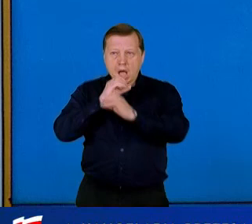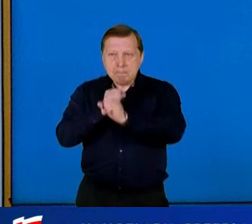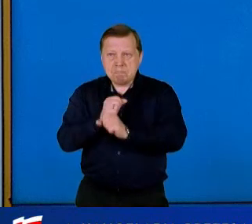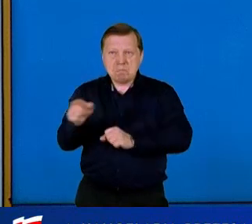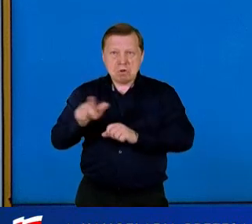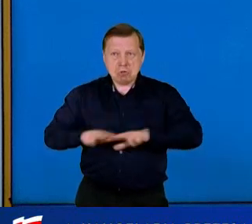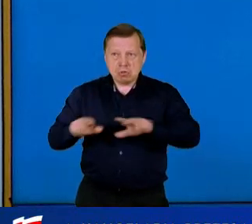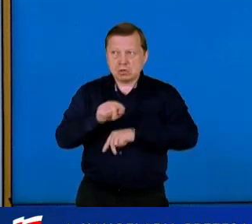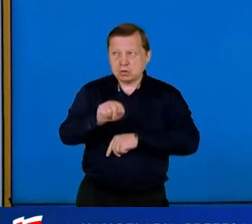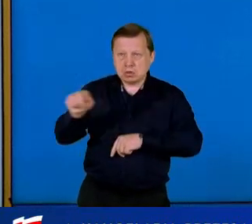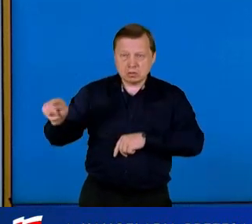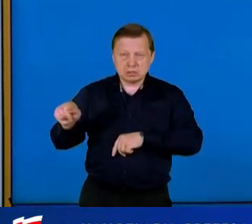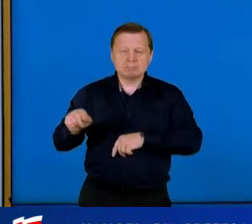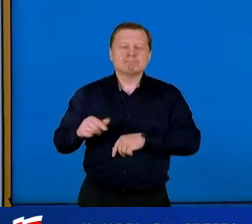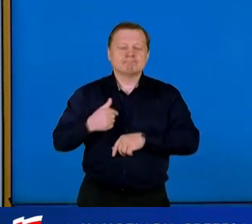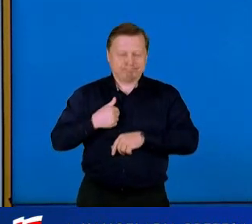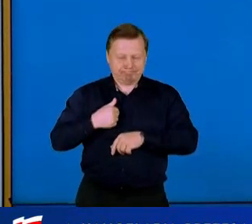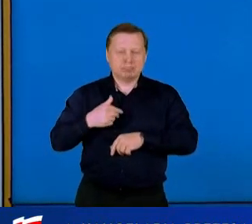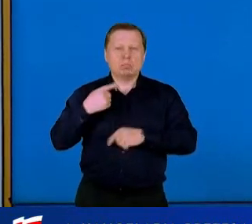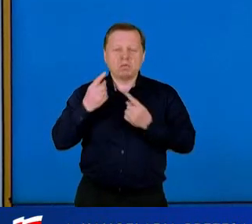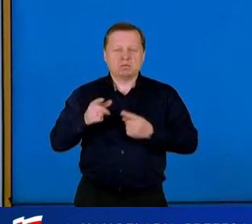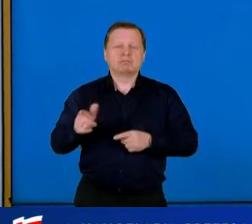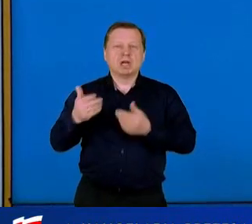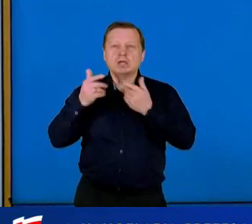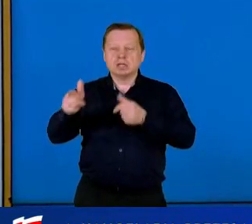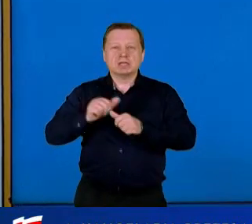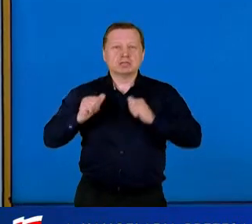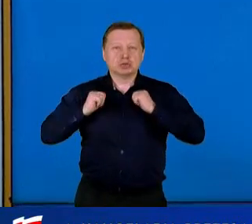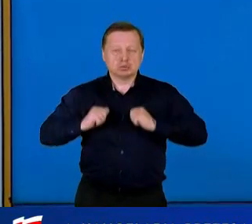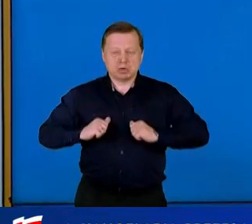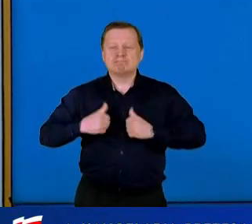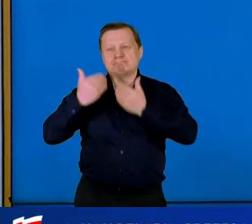apeluję i dziękuję za wasz spokój dla wszystkich rodzin,